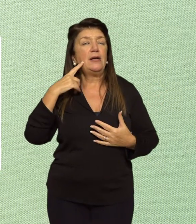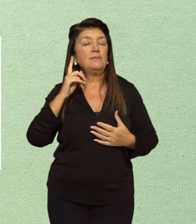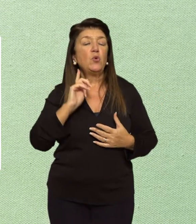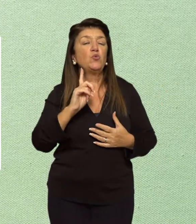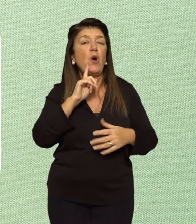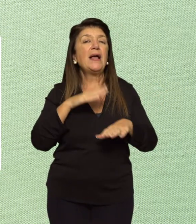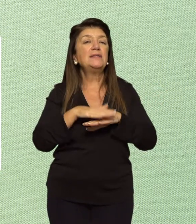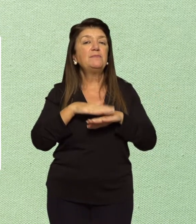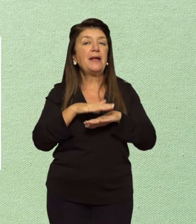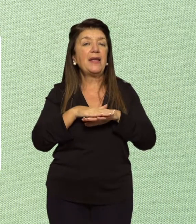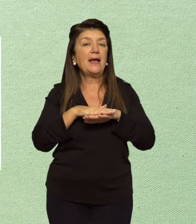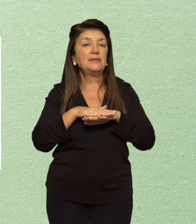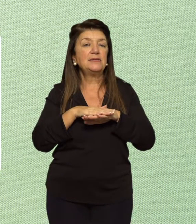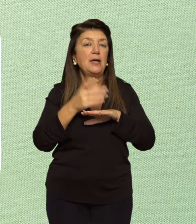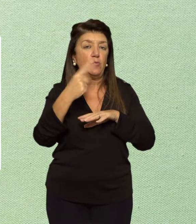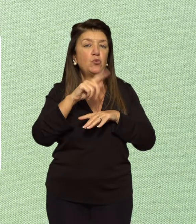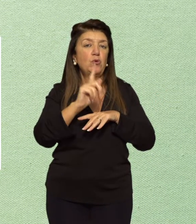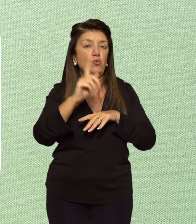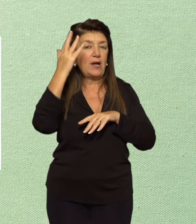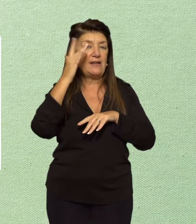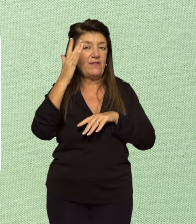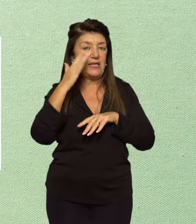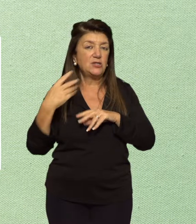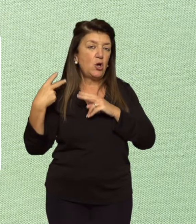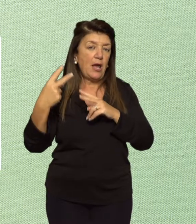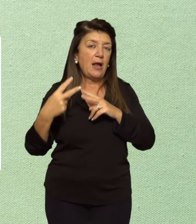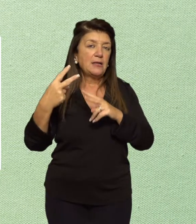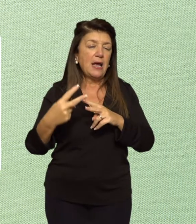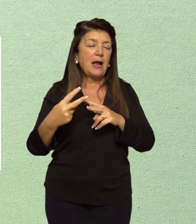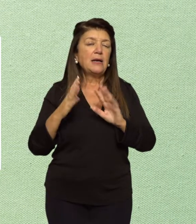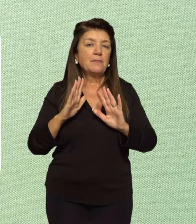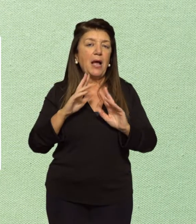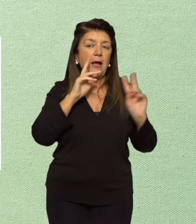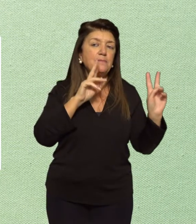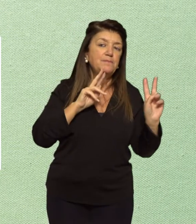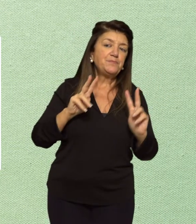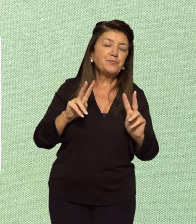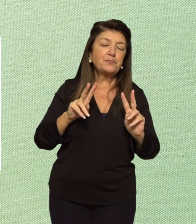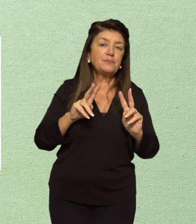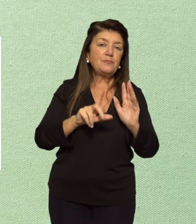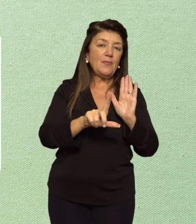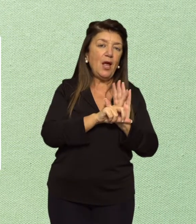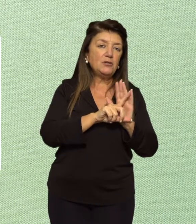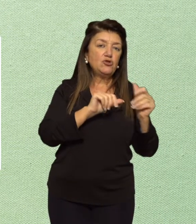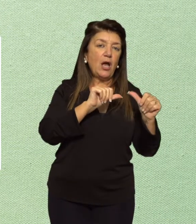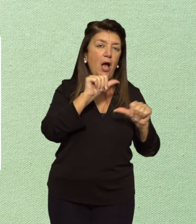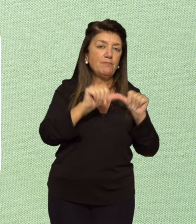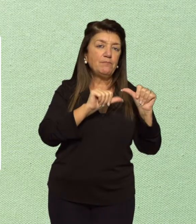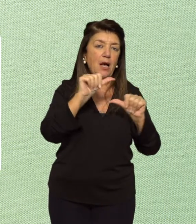anni, effettivamente i cambiamenti a livello di leggi che ci sono stati cosa hanno